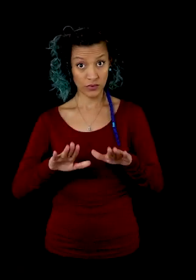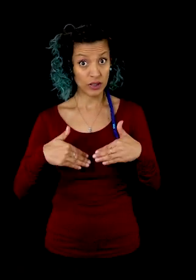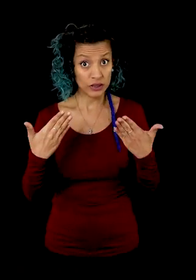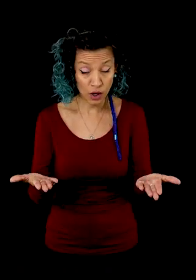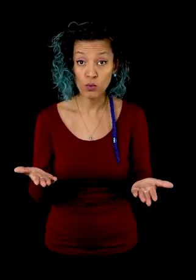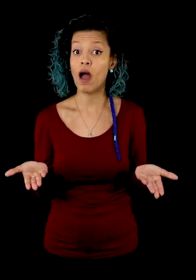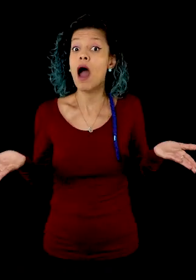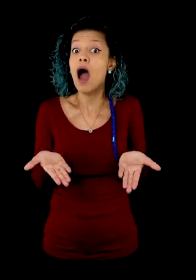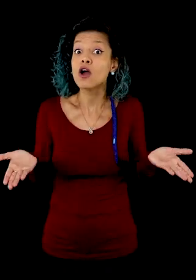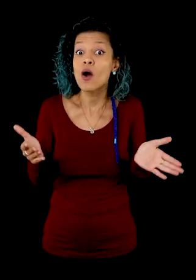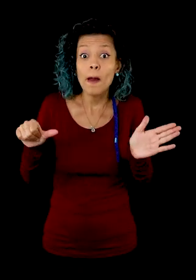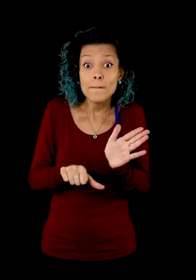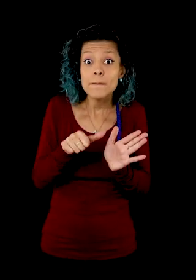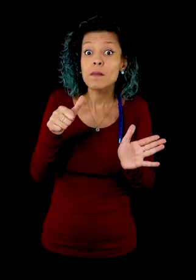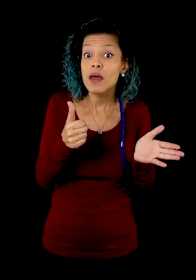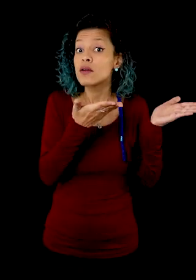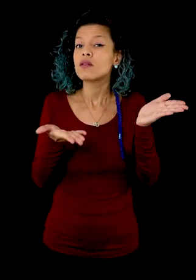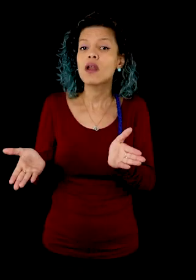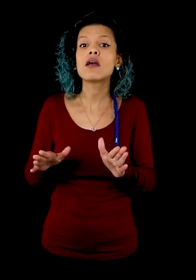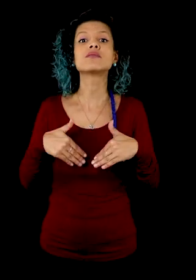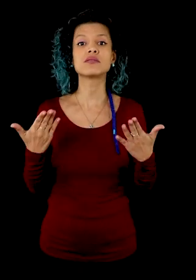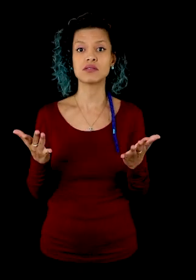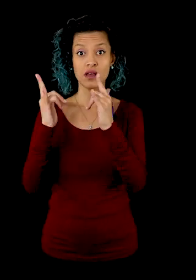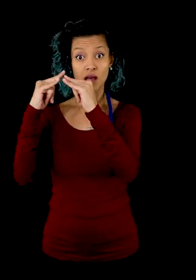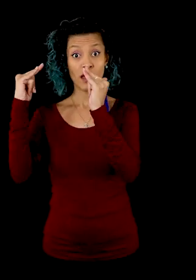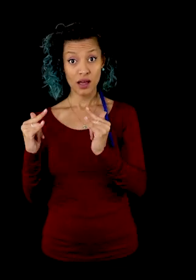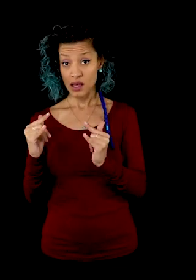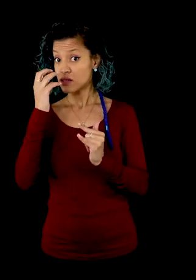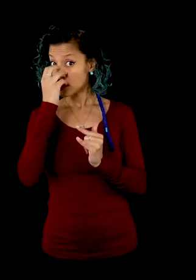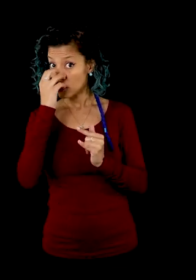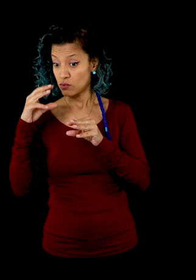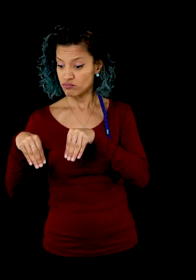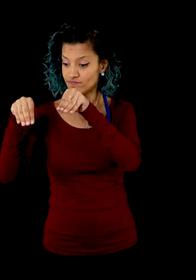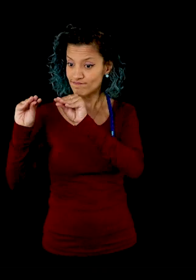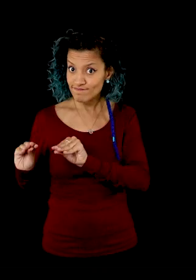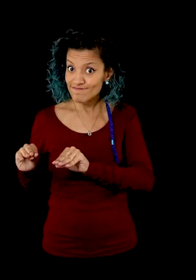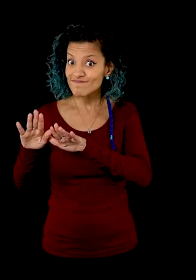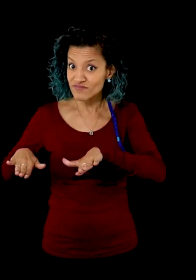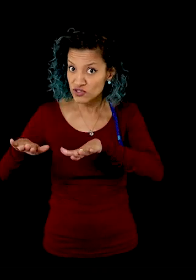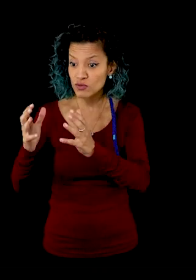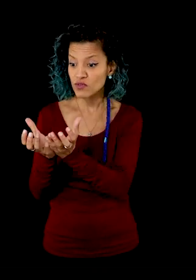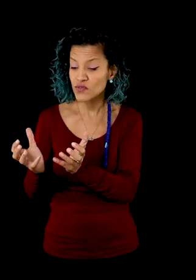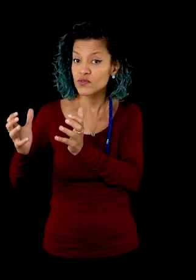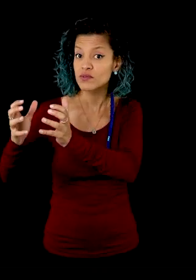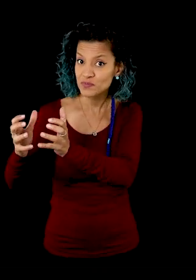Então o primeiro elemento que vai chegar é o nosso circo. O chão e o vasinho...